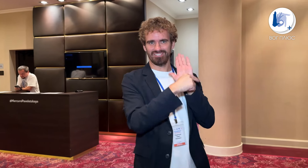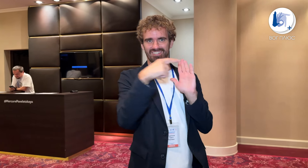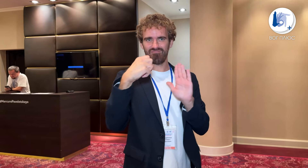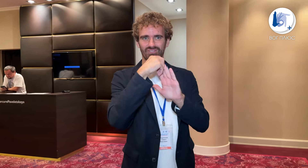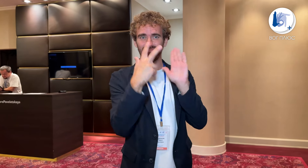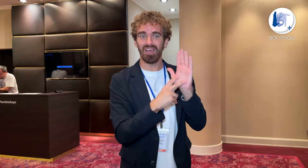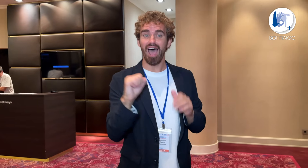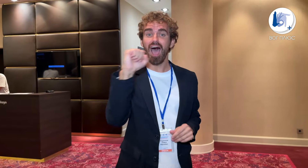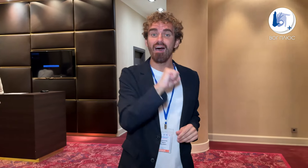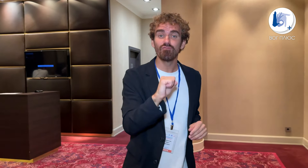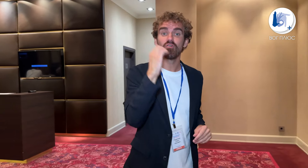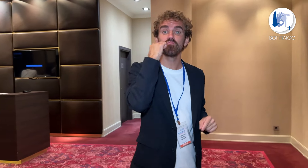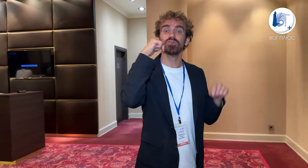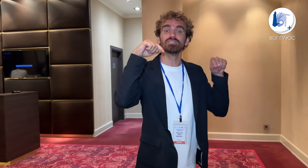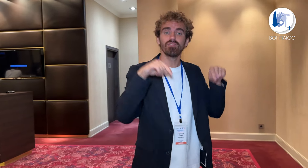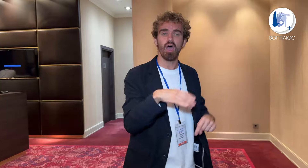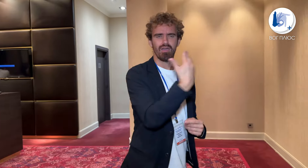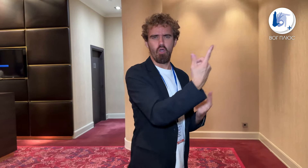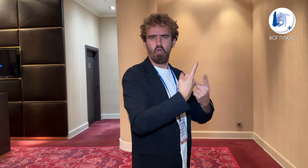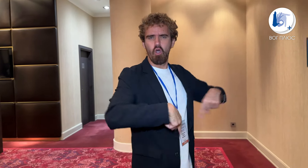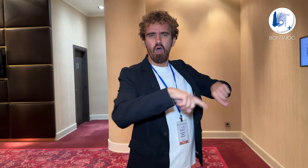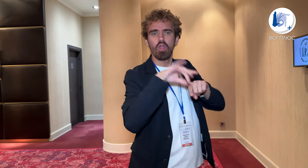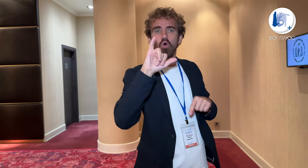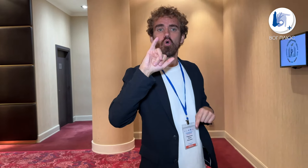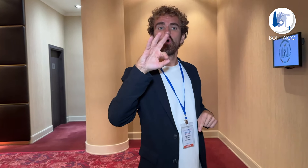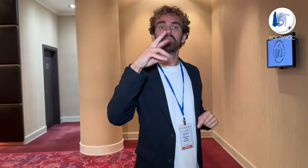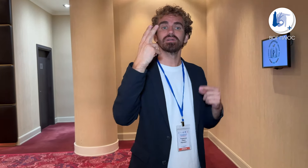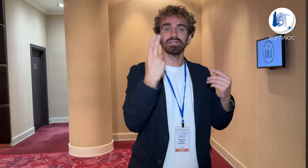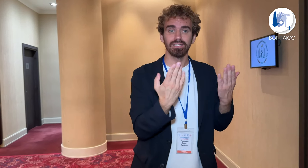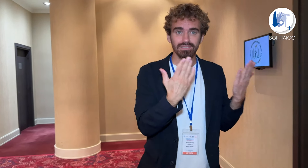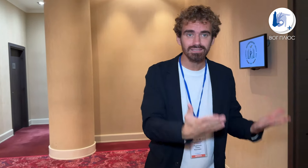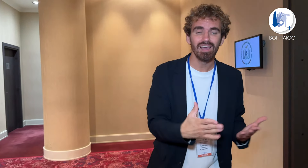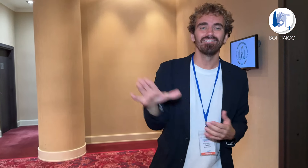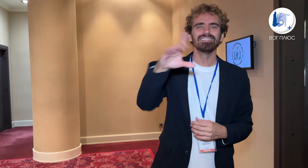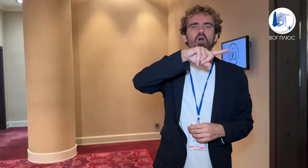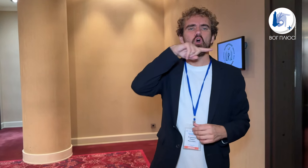16-18 августа в Москве Учебно-методический центр ВОГ (УМЦ ВОГ)